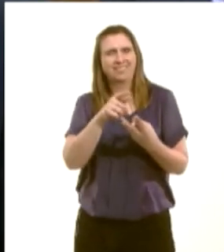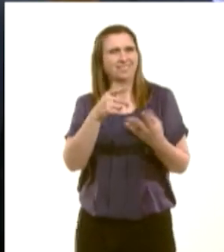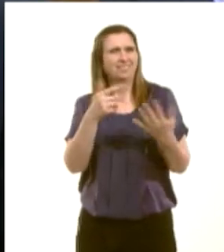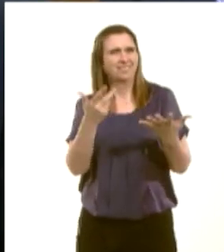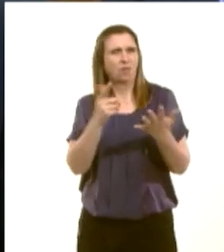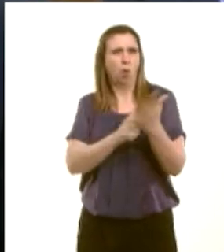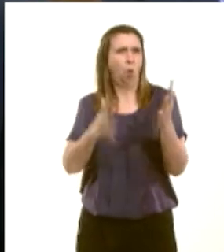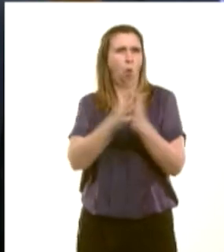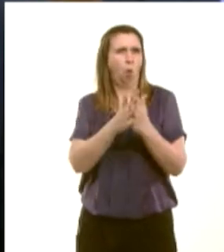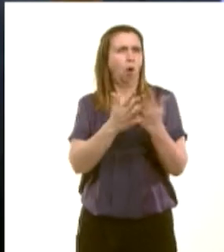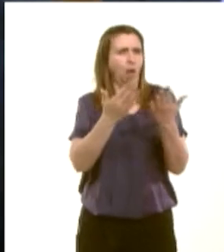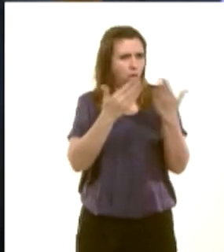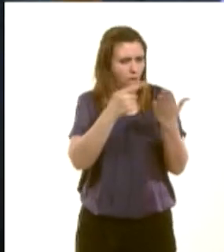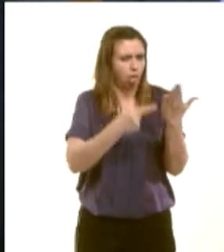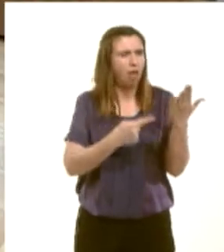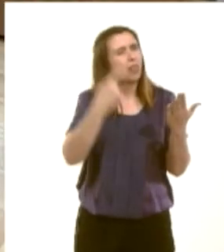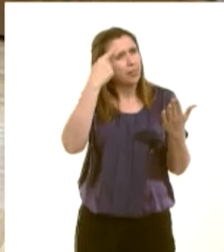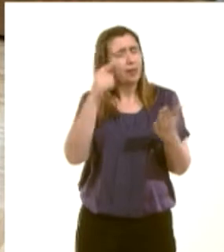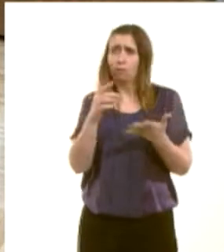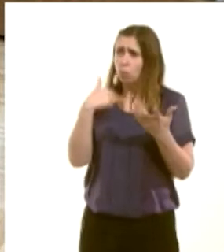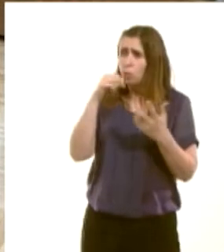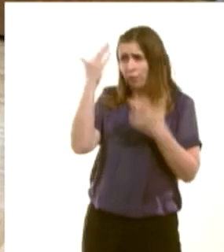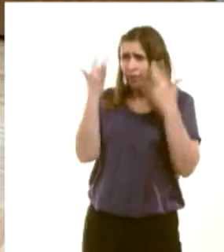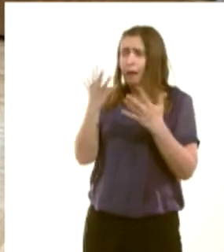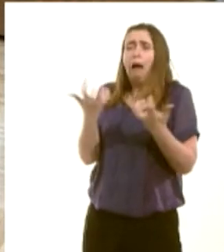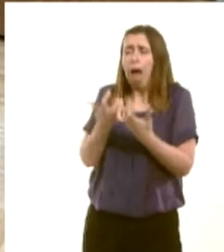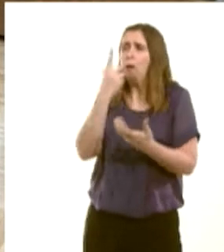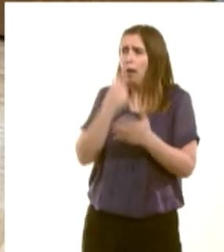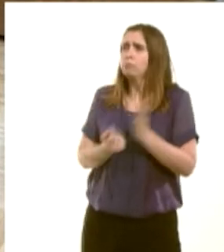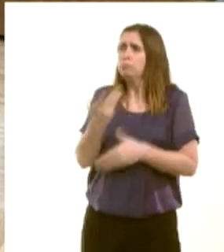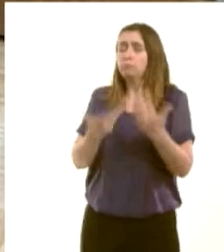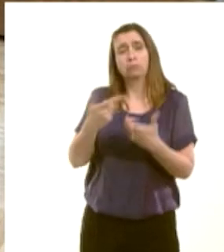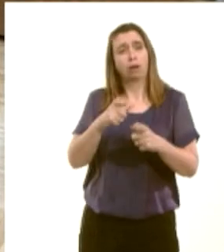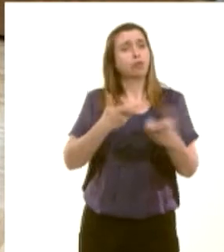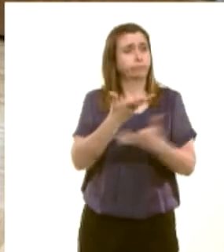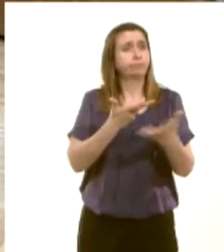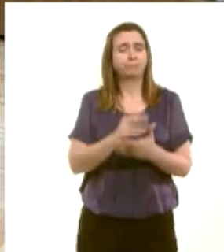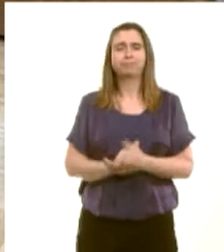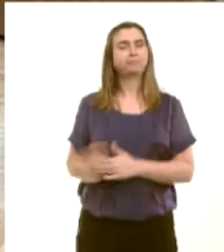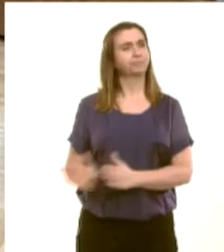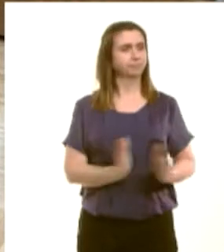niín ddigon parod i gario ymlaen ‚ír drafodaeth. Russell George: 2. A wnaiff y Prif Weinidog